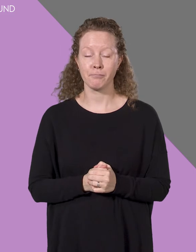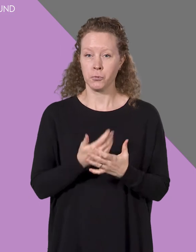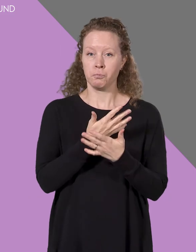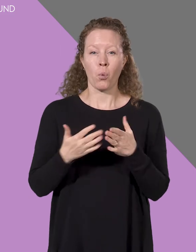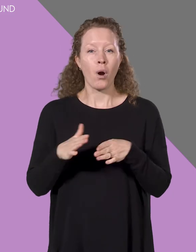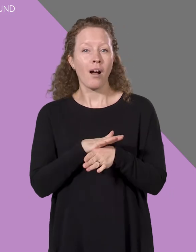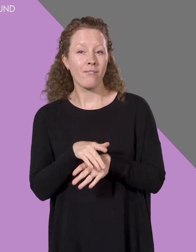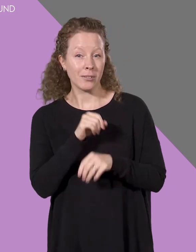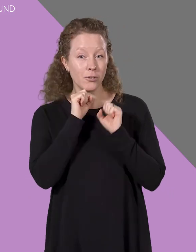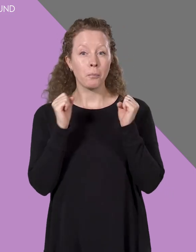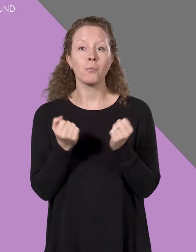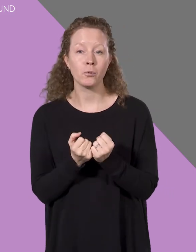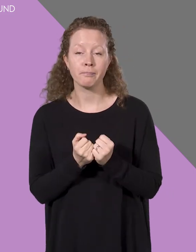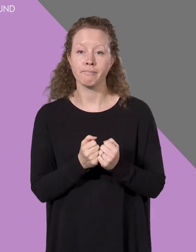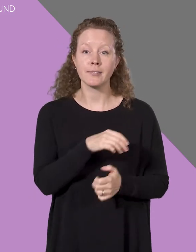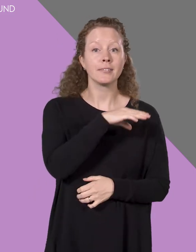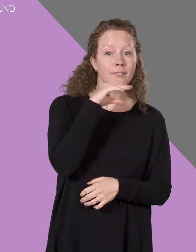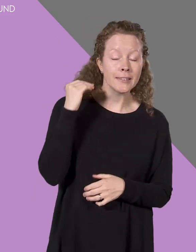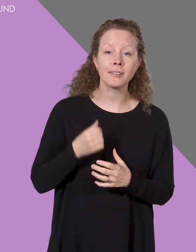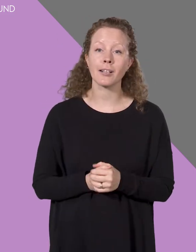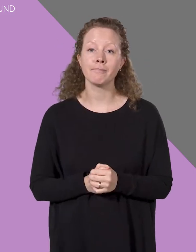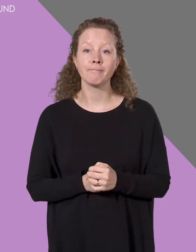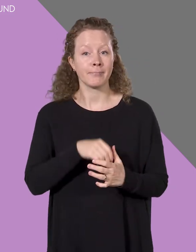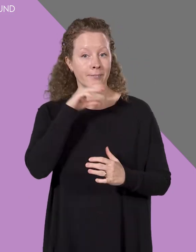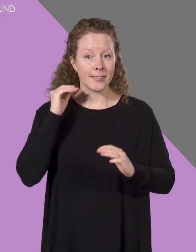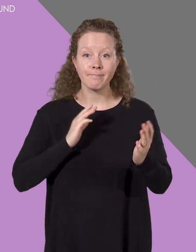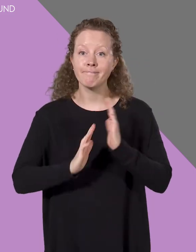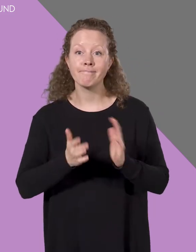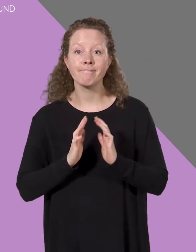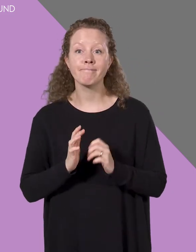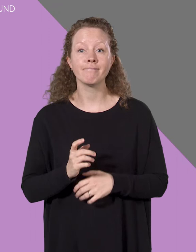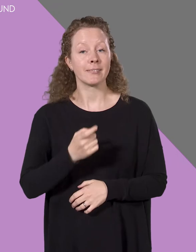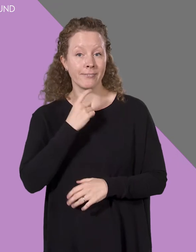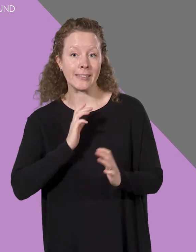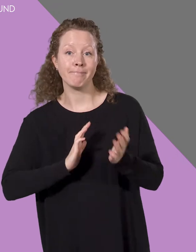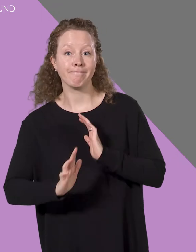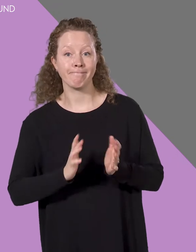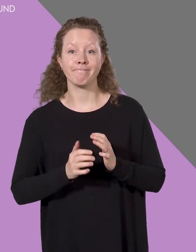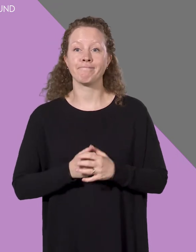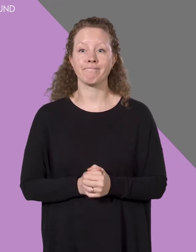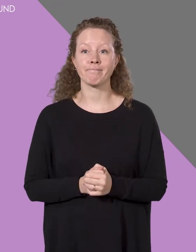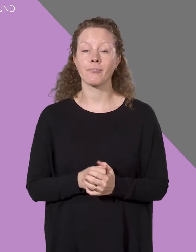Under symposiet hålls presentationer på svenska, - finlandssvenskt teckenspråk och finskt teckenspråk -